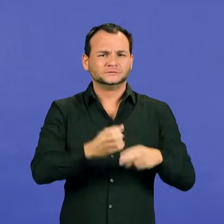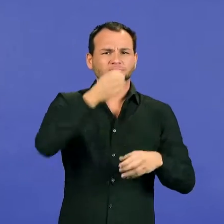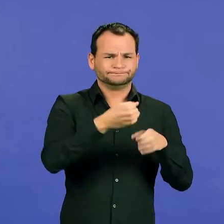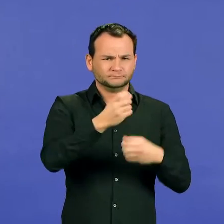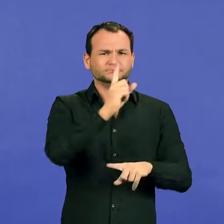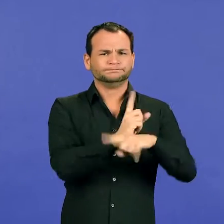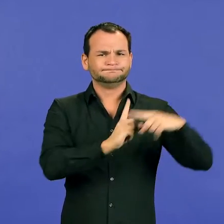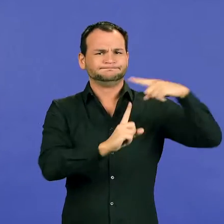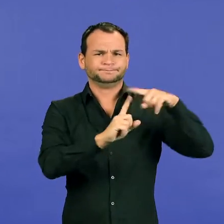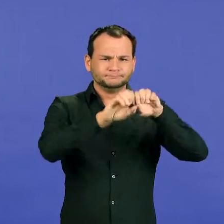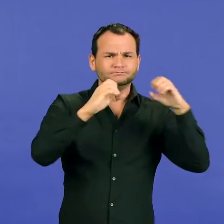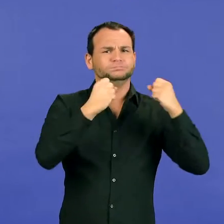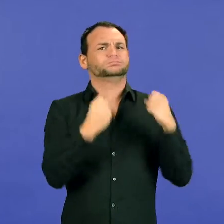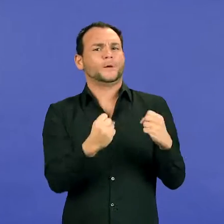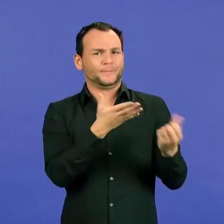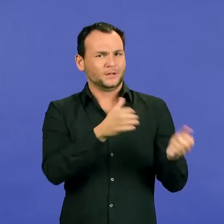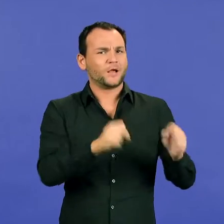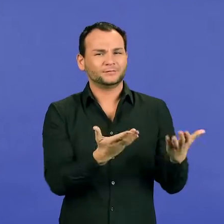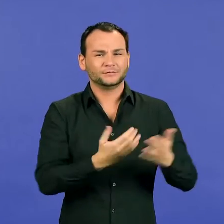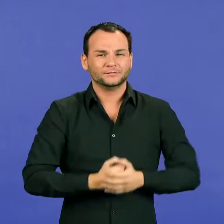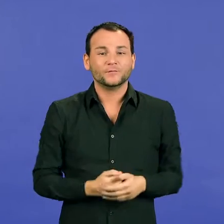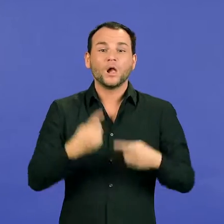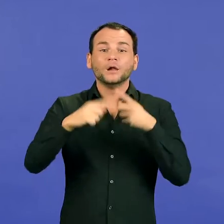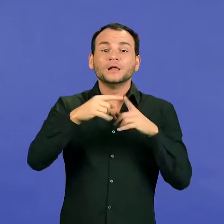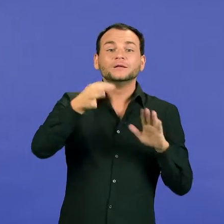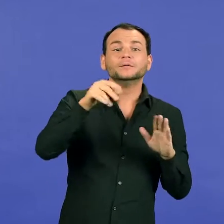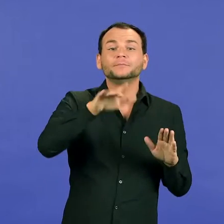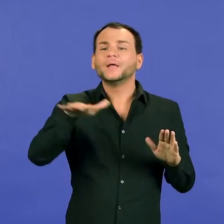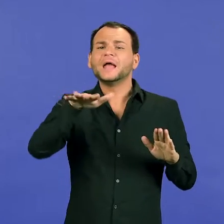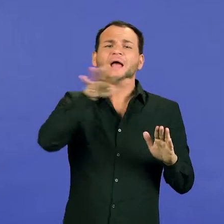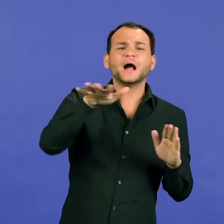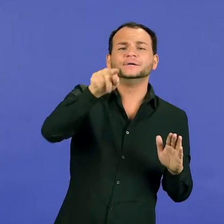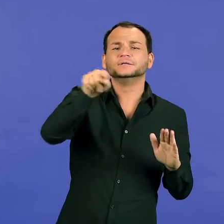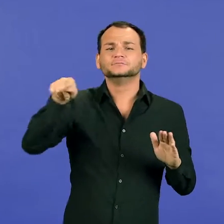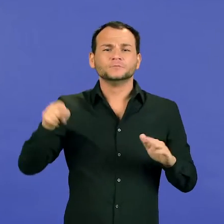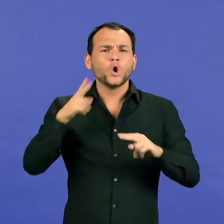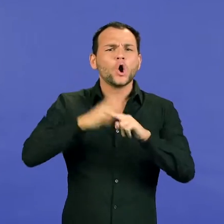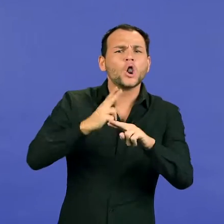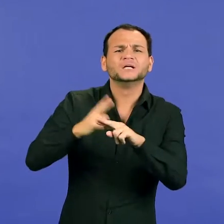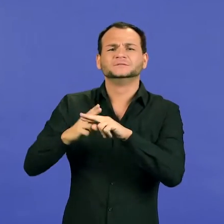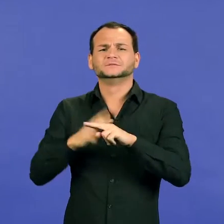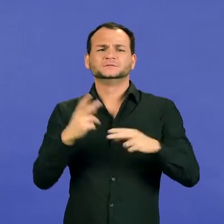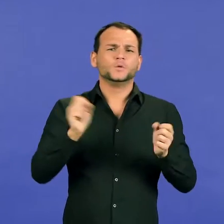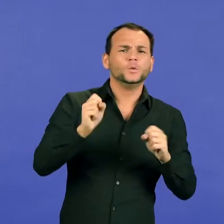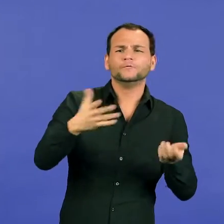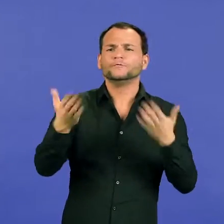dicke Pfosten und Balken benutzen. In anderen Regionen